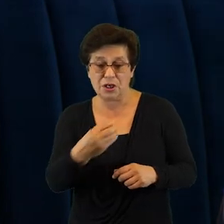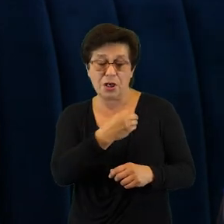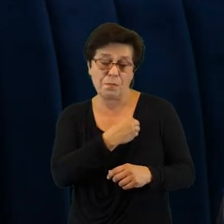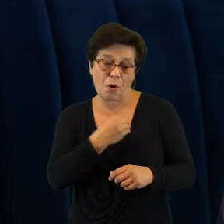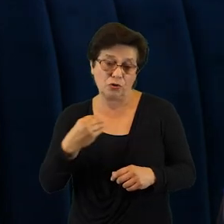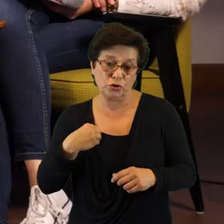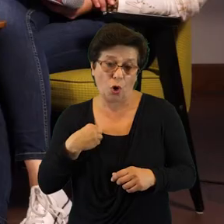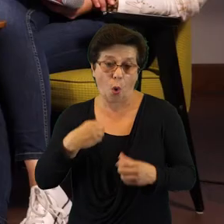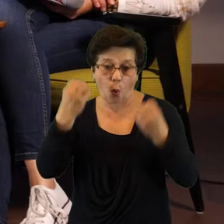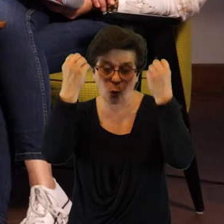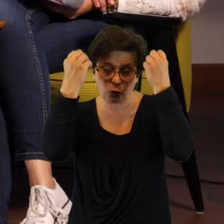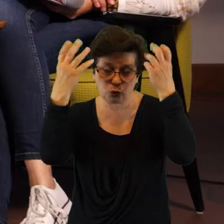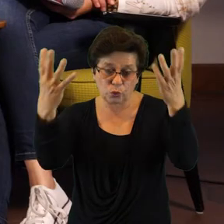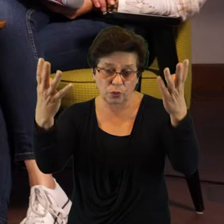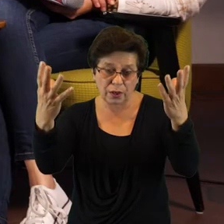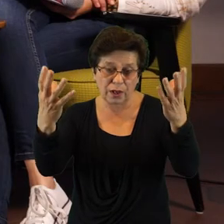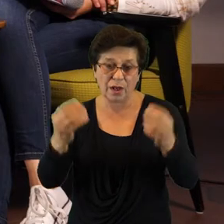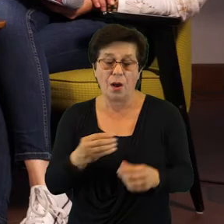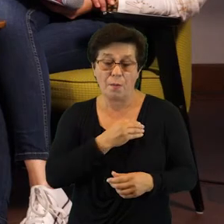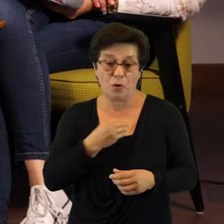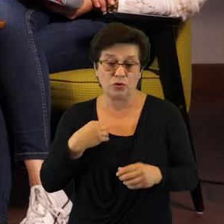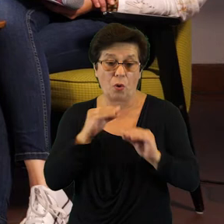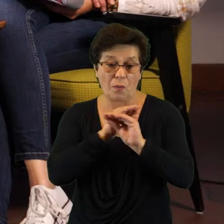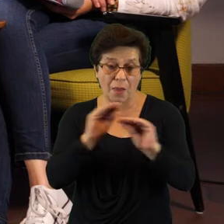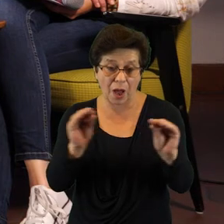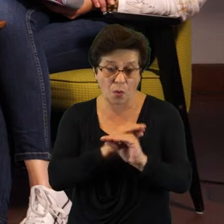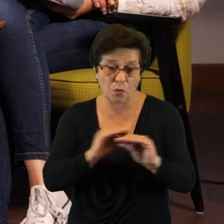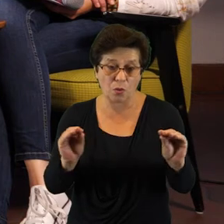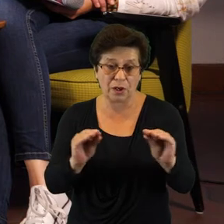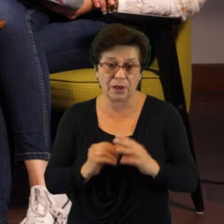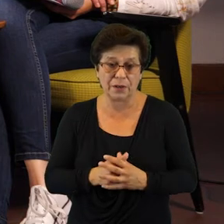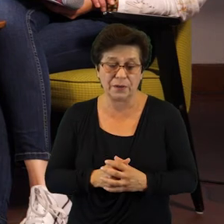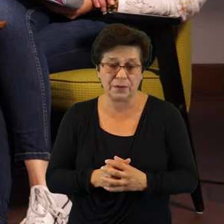polską naukę przede wszystkim. Abraham wynalazł komputer.